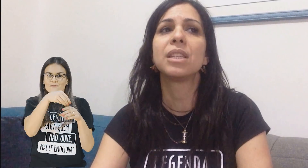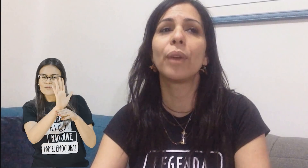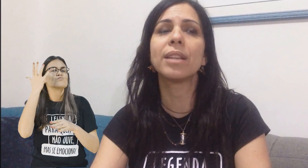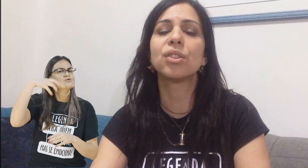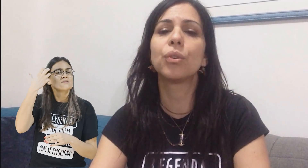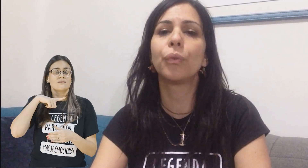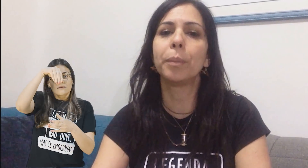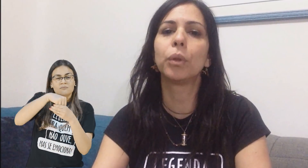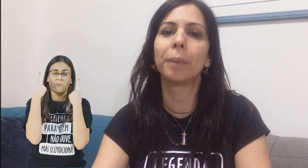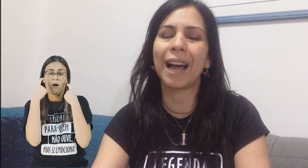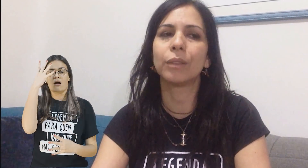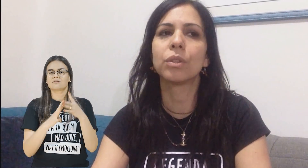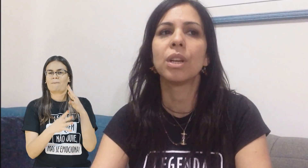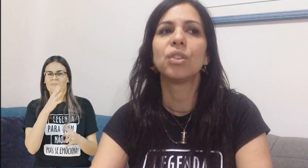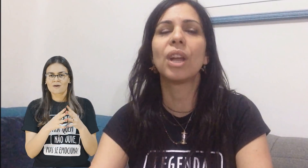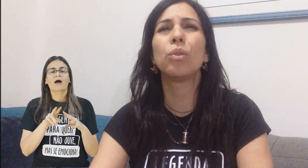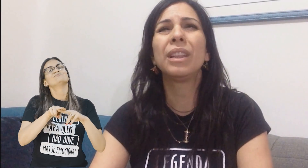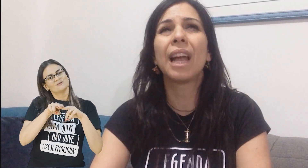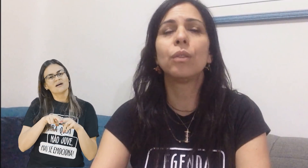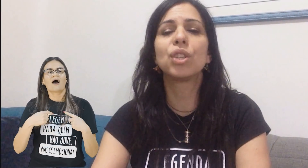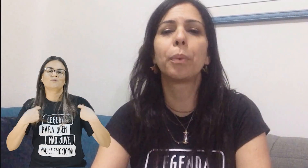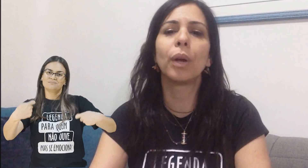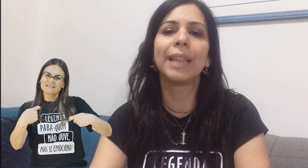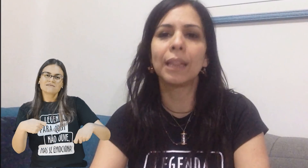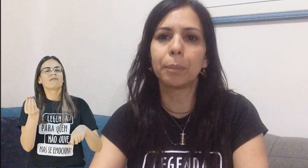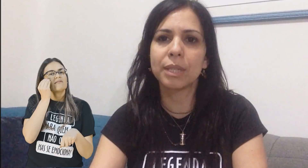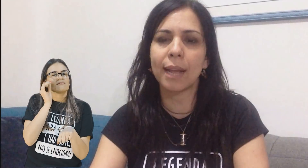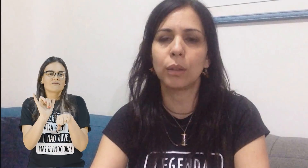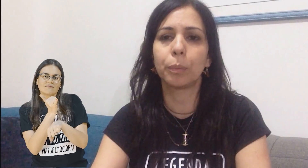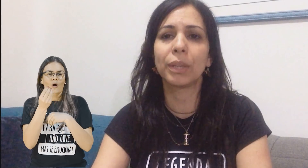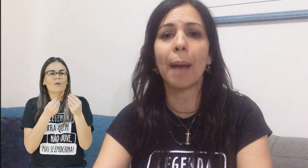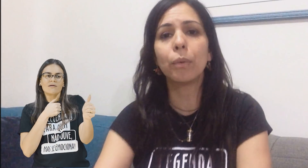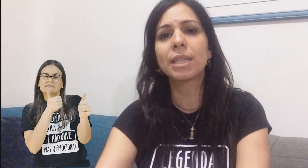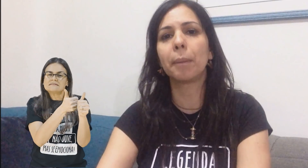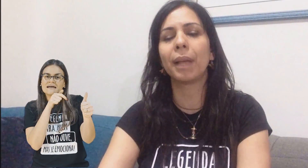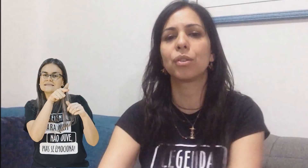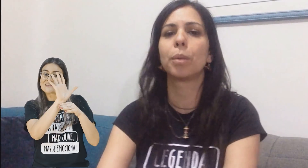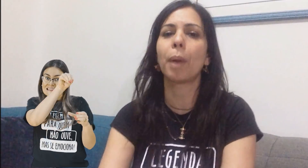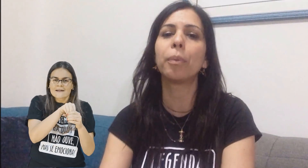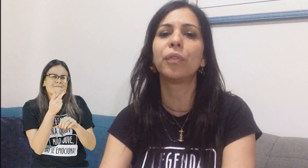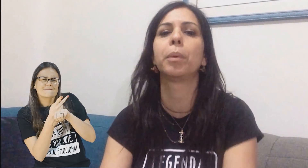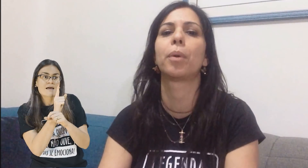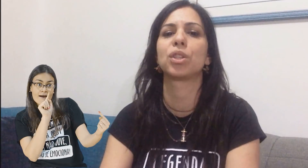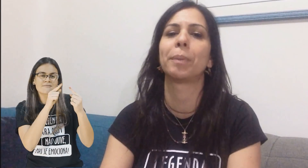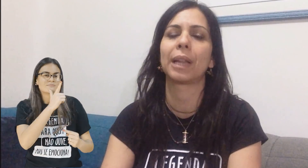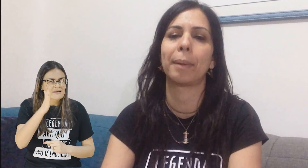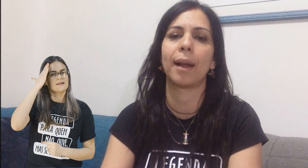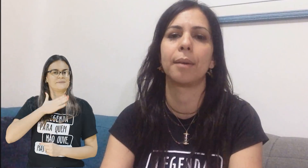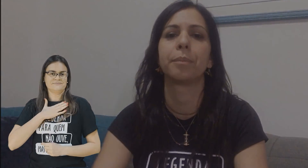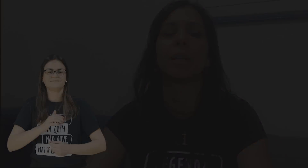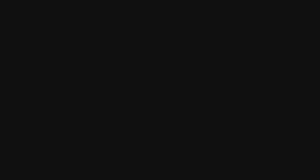se for assistir um filme dublado eu já entendo tipo 80%. Porque a música ambiente do filme pode me atrapalhar.